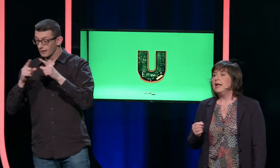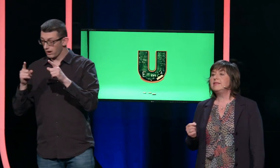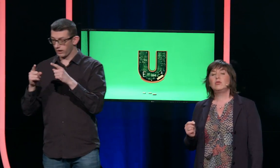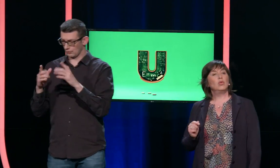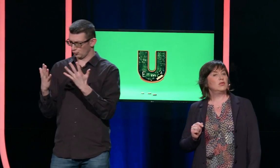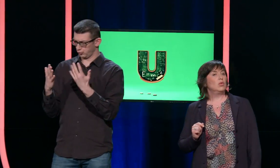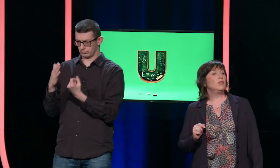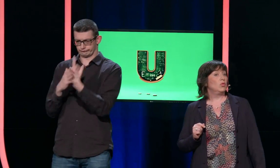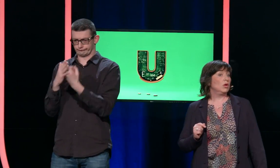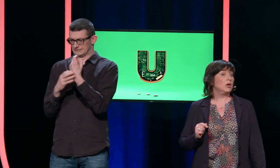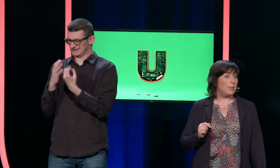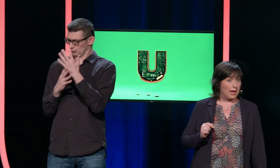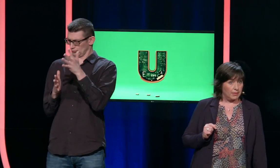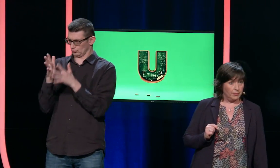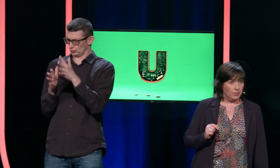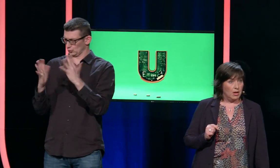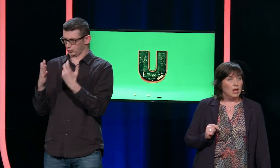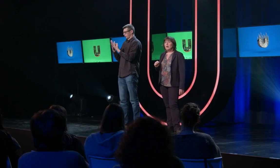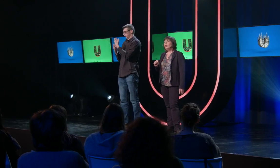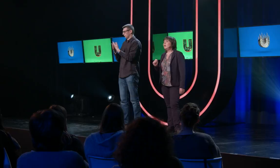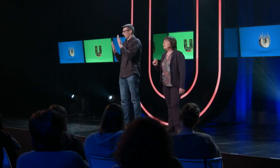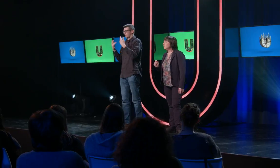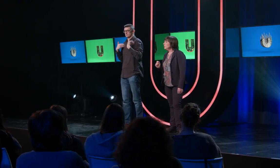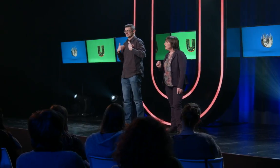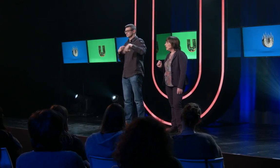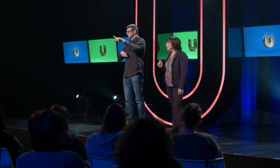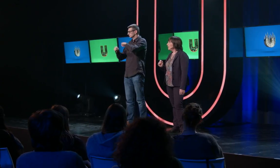is dat ook zo voor gebaren. Jullie weten misschien